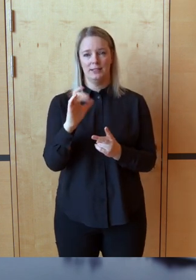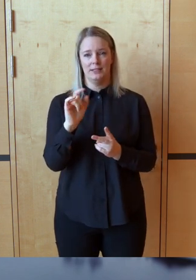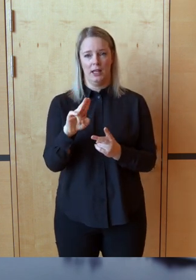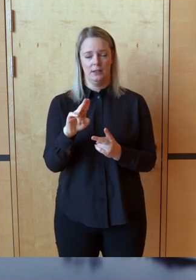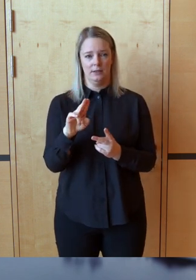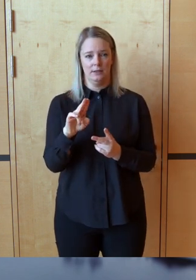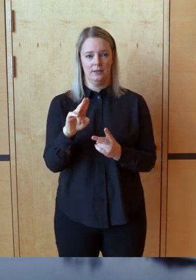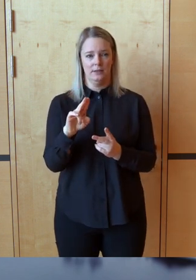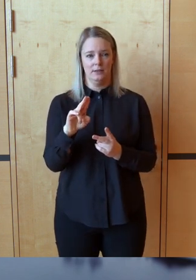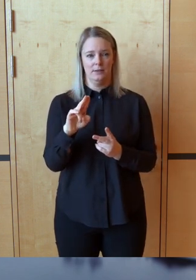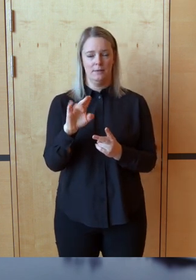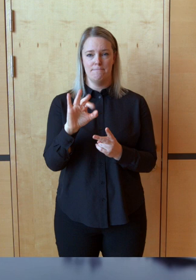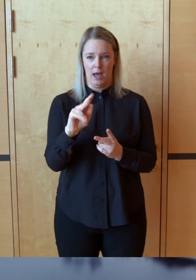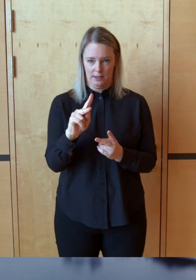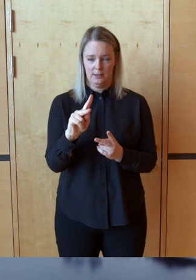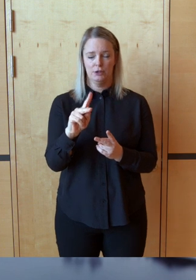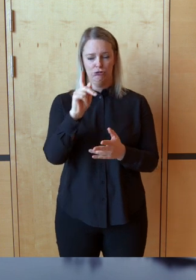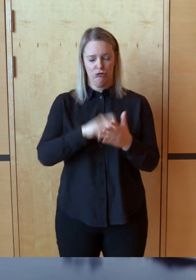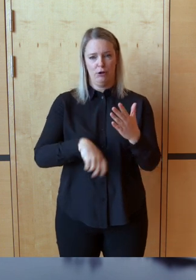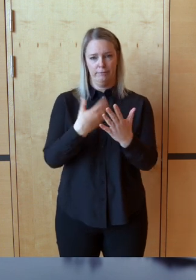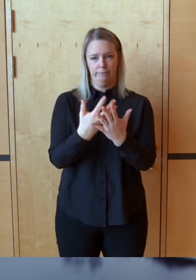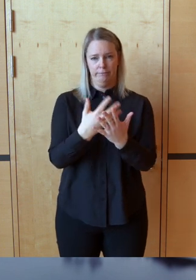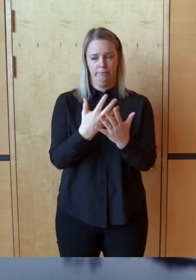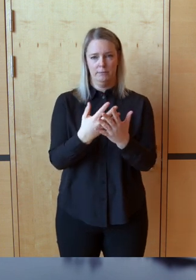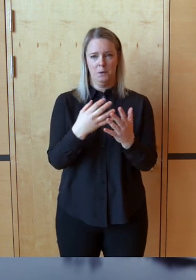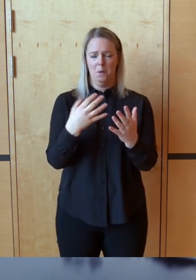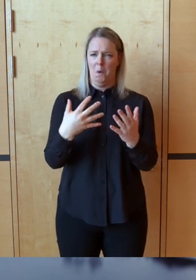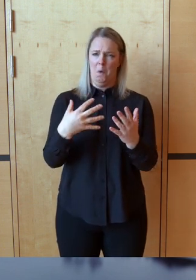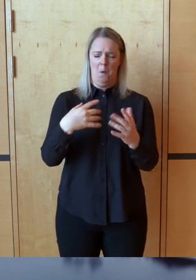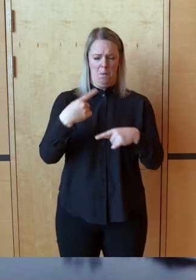Sina inlägg och berätta om kring hur långdragen den här processen har varit